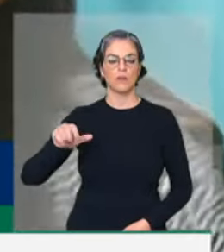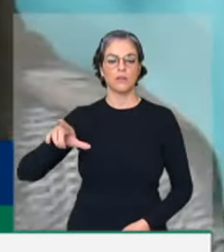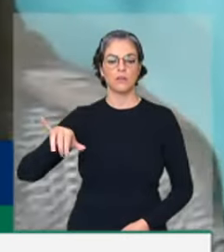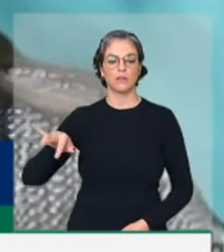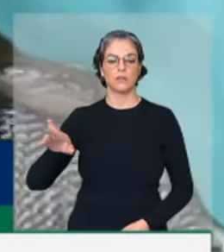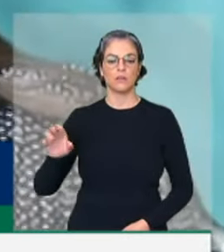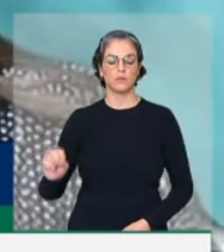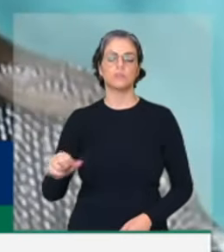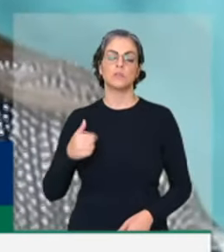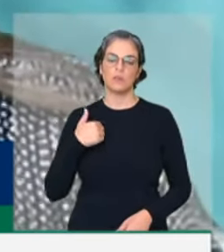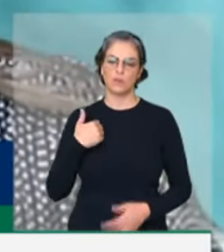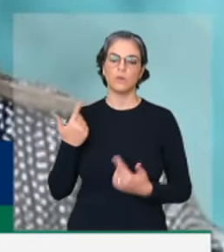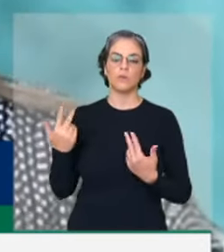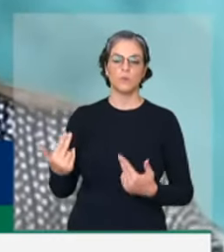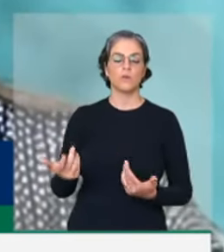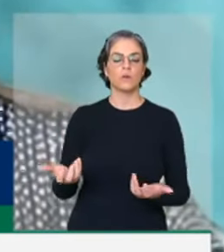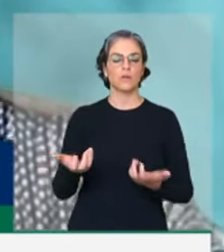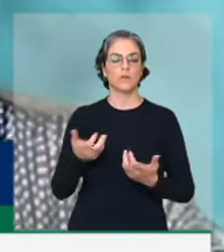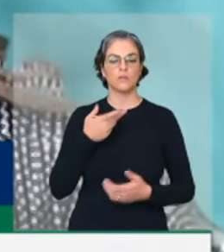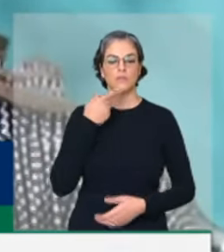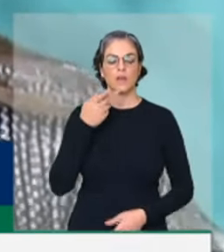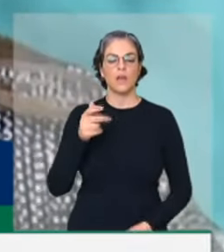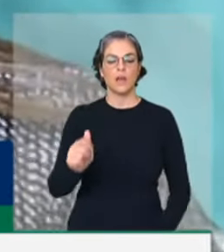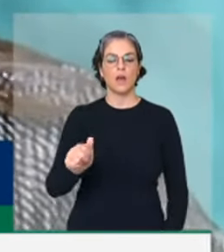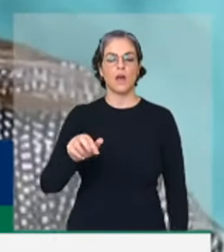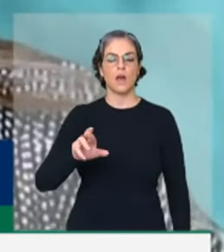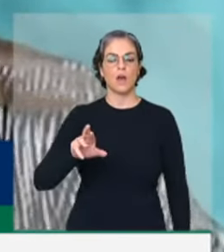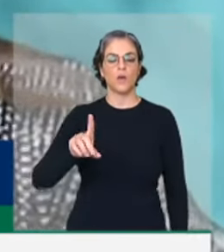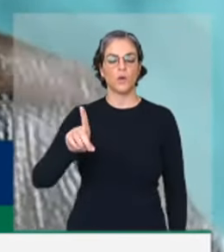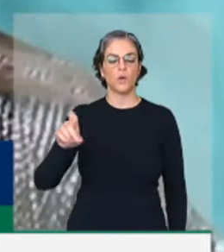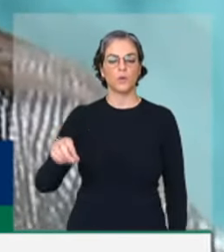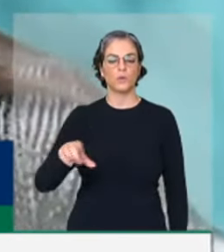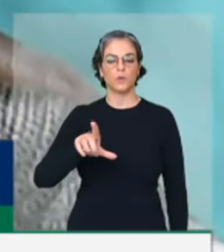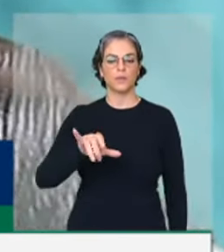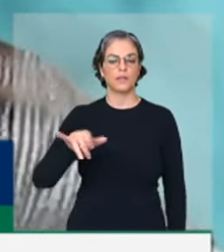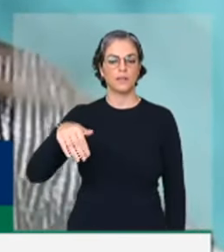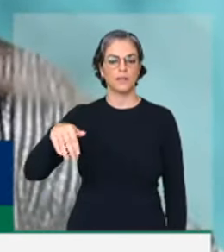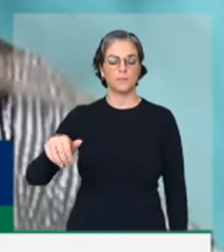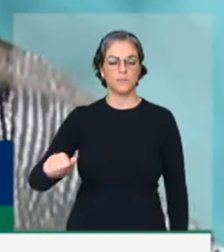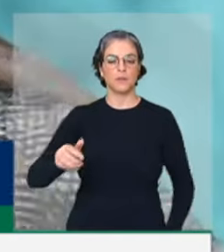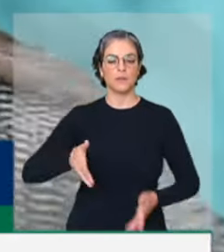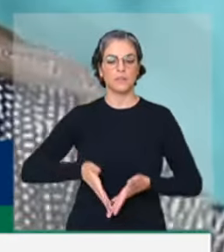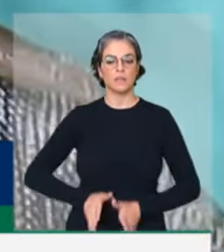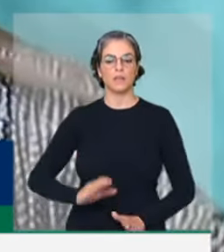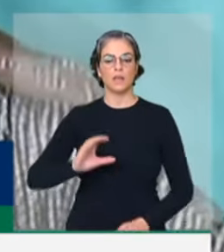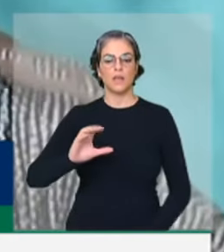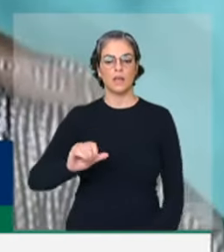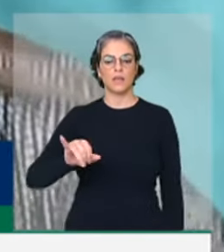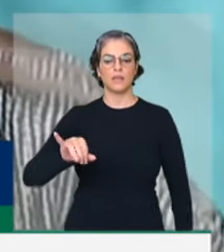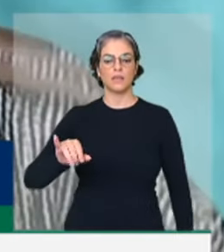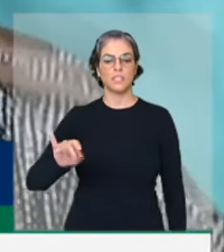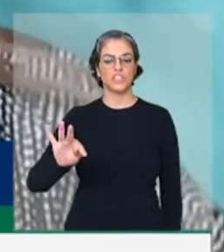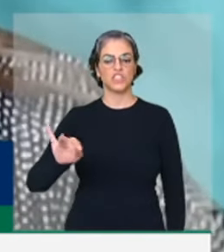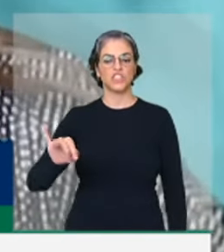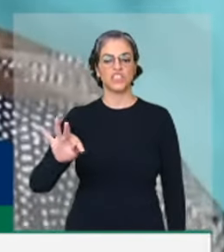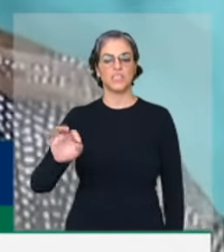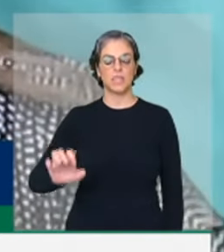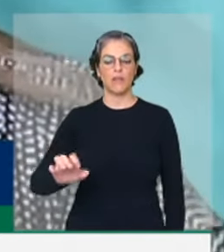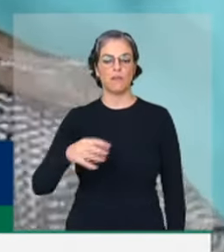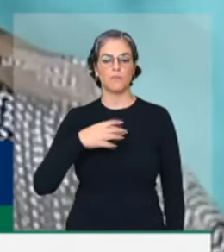AROLDO LIMA. AROLDO RODRIGUES BORGES DE LIMA NASCIDO EM CAITO ATÉ NA BAHIA.... NETO DO BARÃO DE CAITO ATÉ E, SEM DÚVIDA, ALGUÉM QUE PODERIA